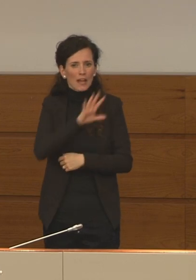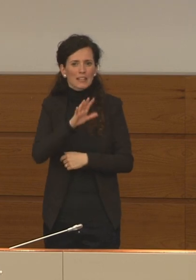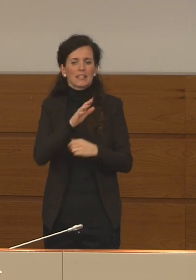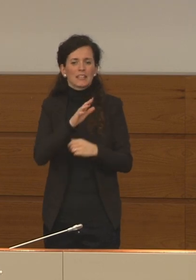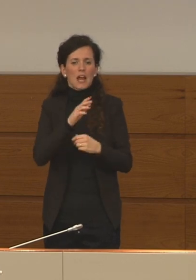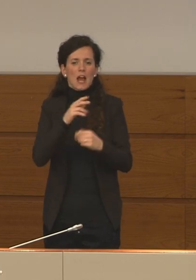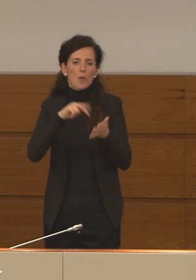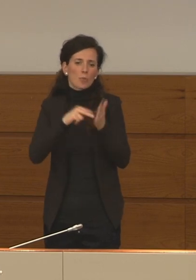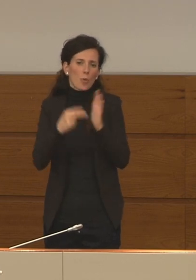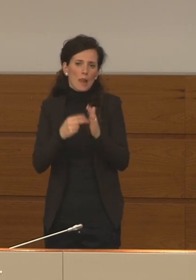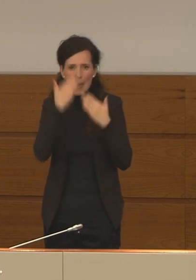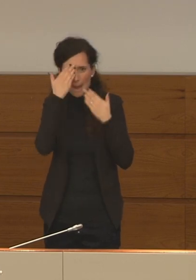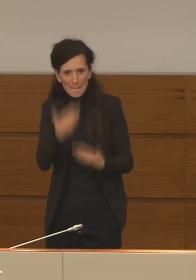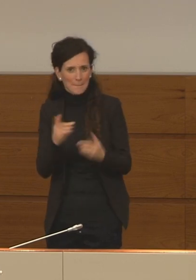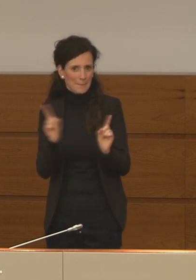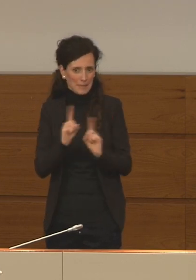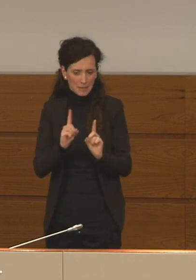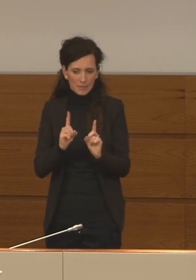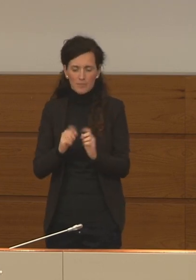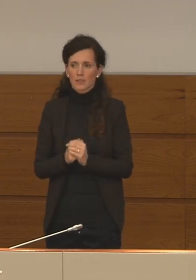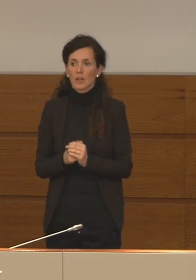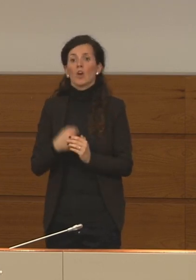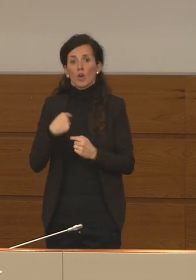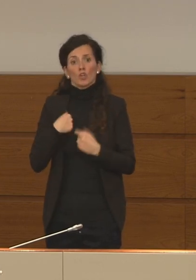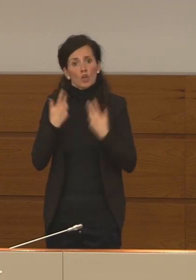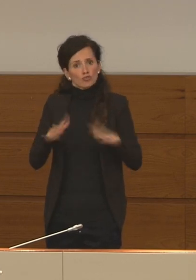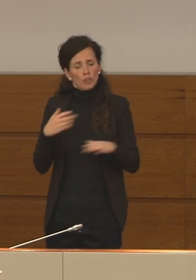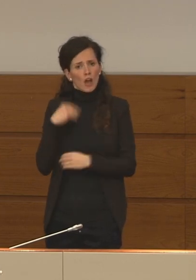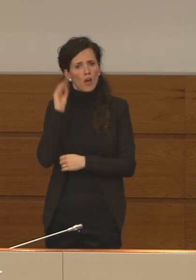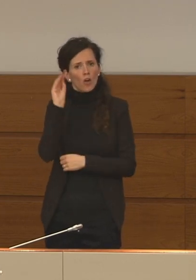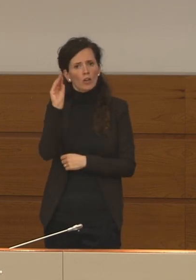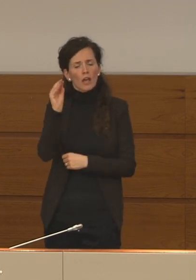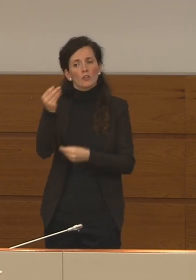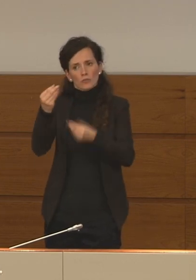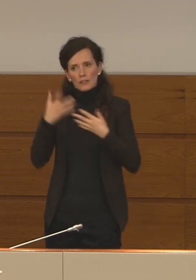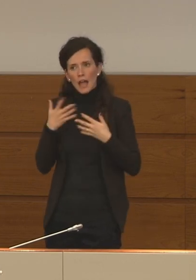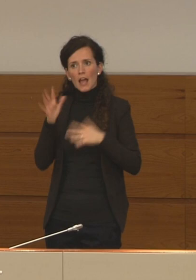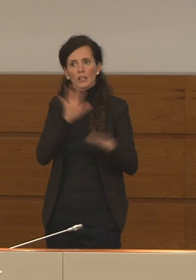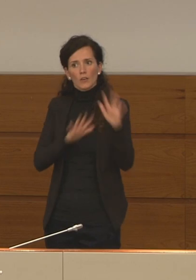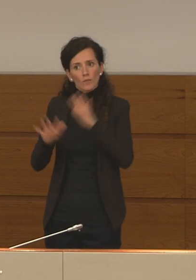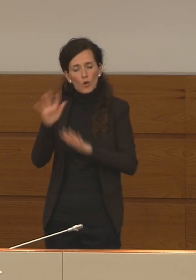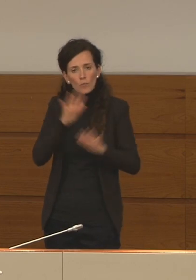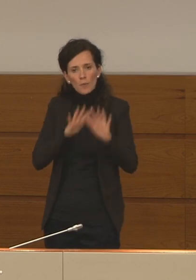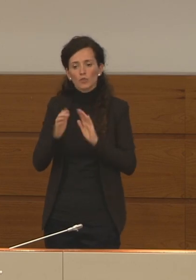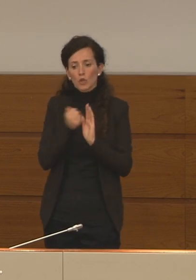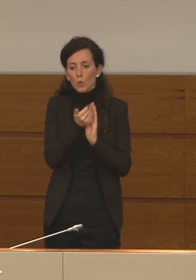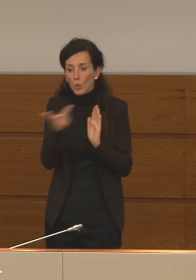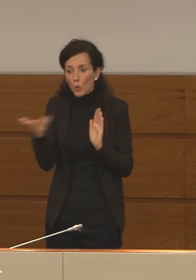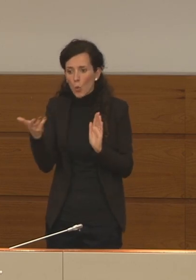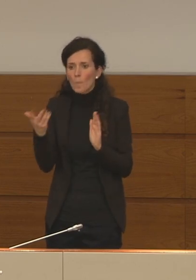Ho chiesto di essere informato del numero e del momento in cui sarà